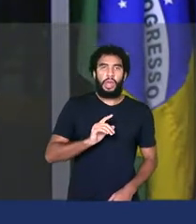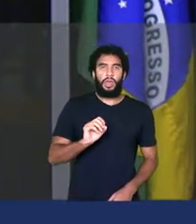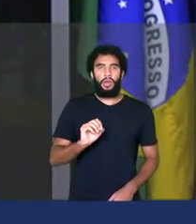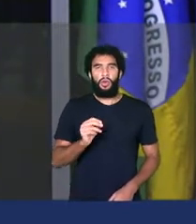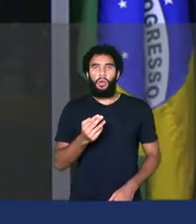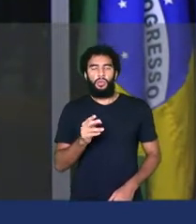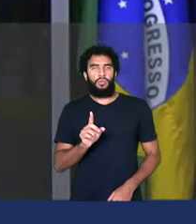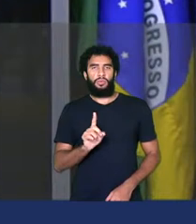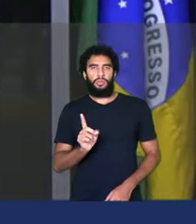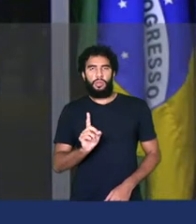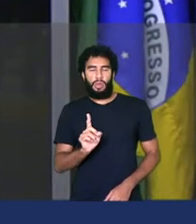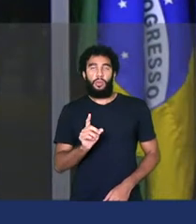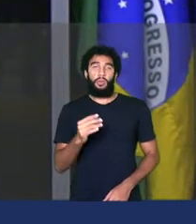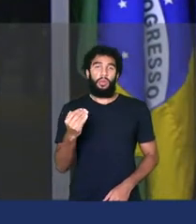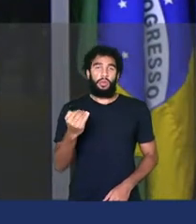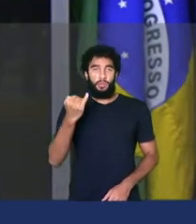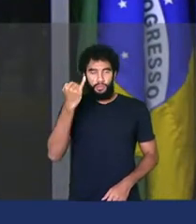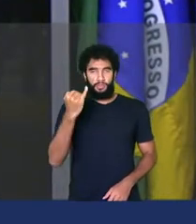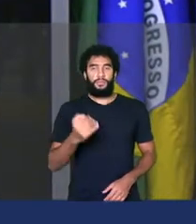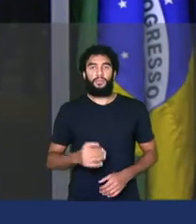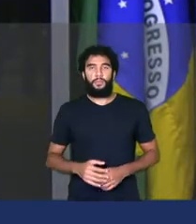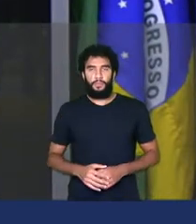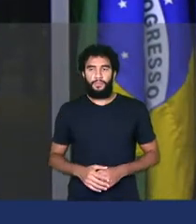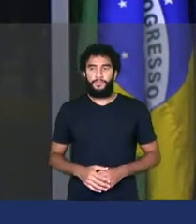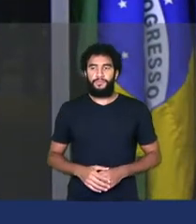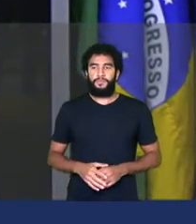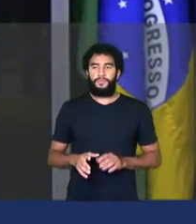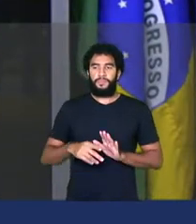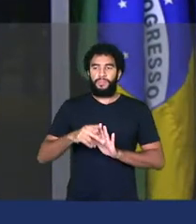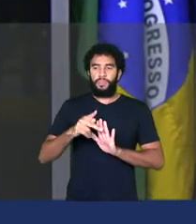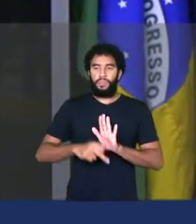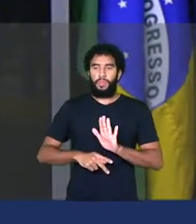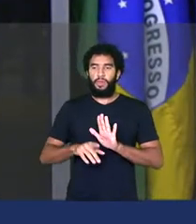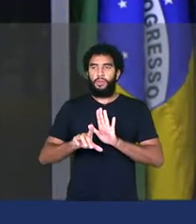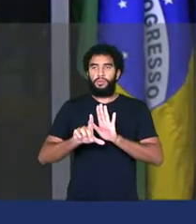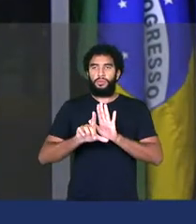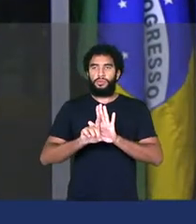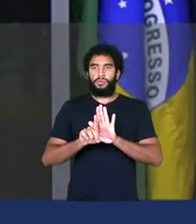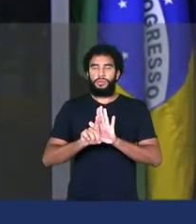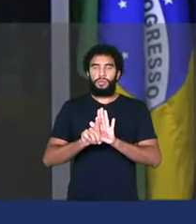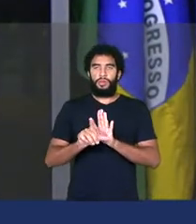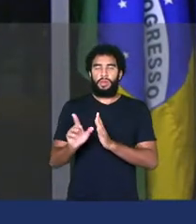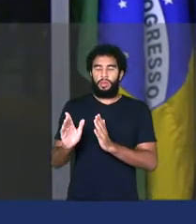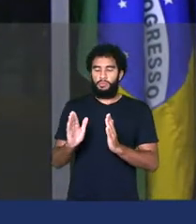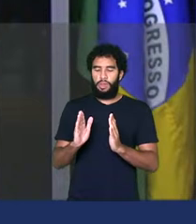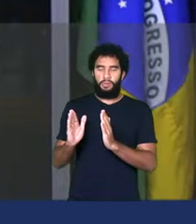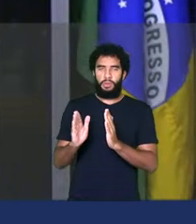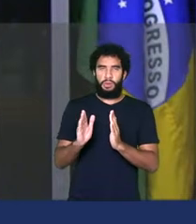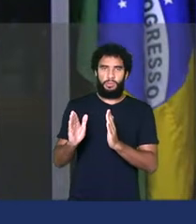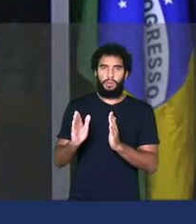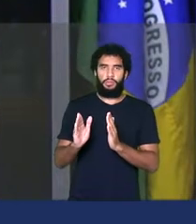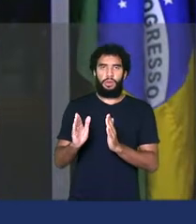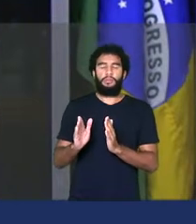MUITO IMPORTANTE QUE ESSE MEU PROJETO DE LEI CAMINHE E TRAMITE O MAIS RÁPIDO POSSÍVEL AQUI DENTRO DESSA